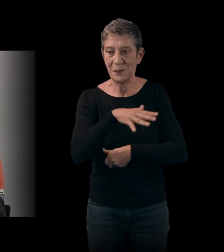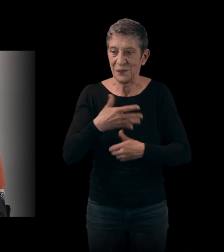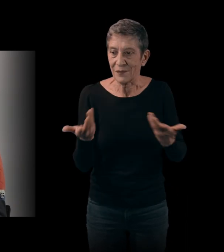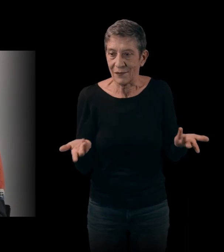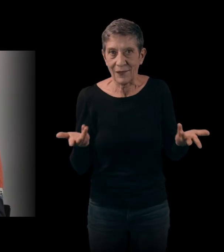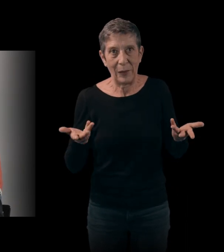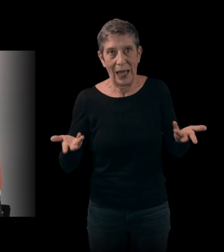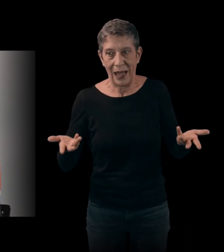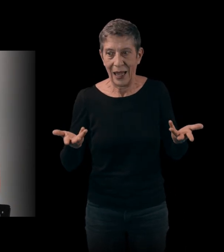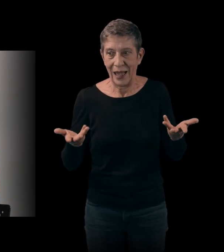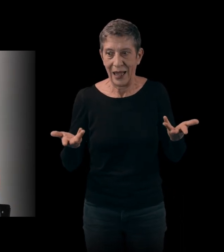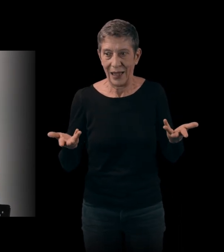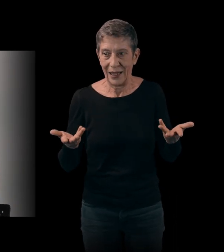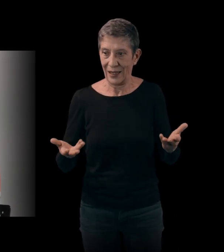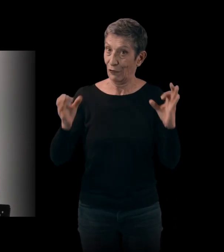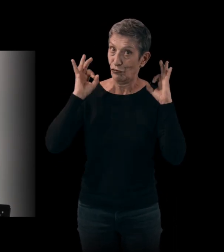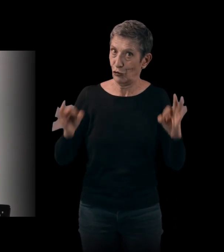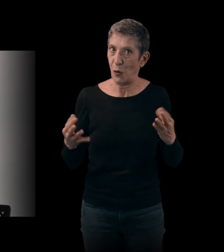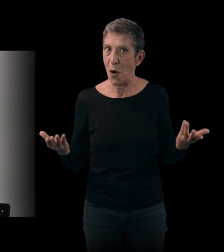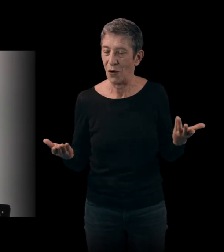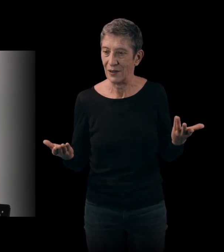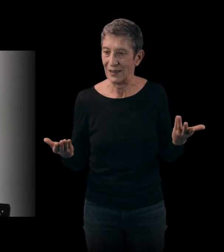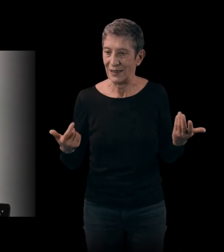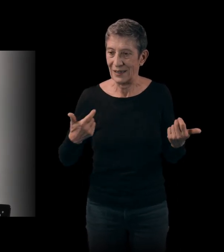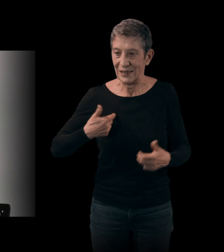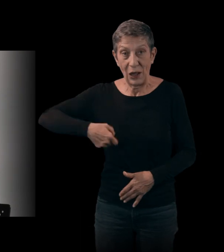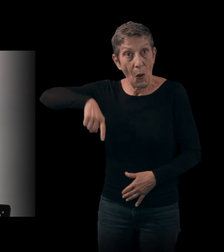C'était une façon aussi d'être obligé moi-même de mettre des mots et d'en parler.